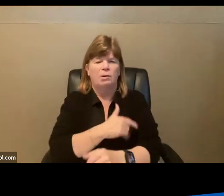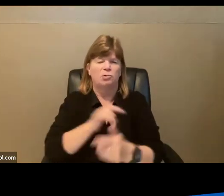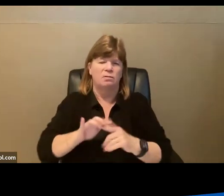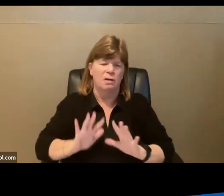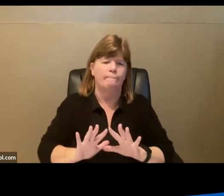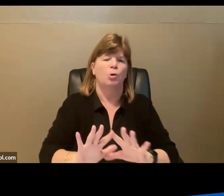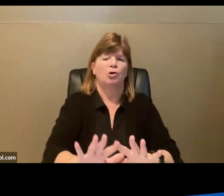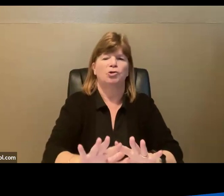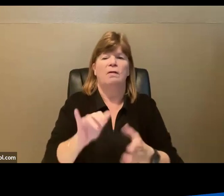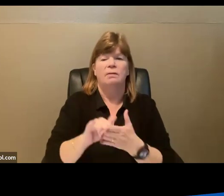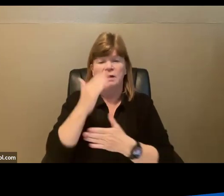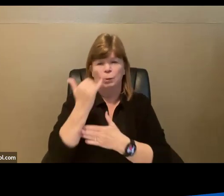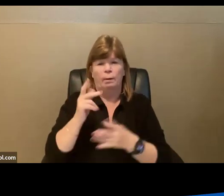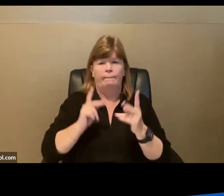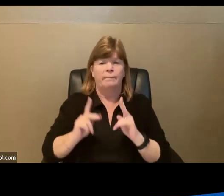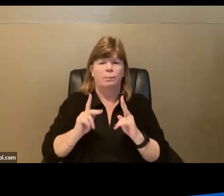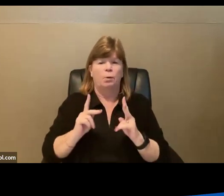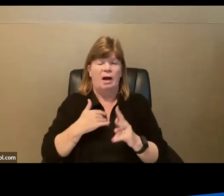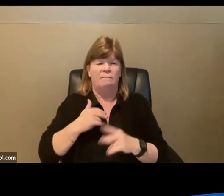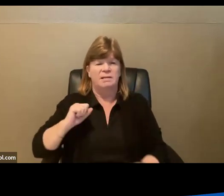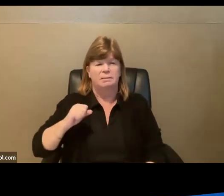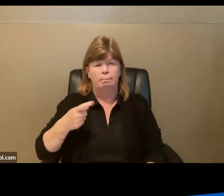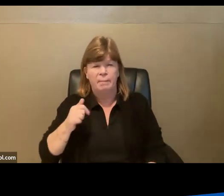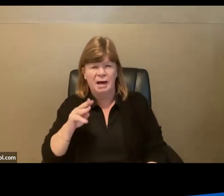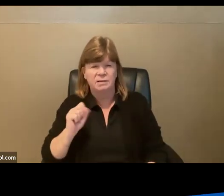Es por eso que cuando las personas tienen espasmos o contracturas, sus